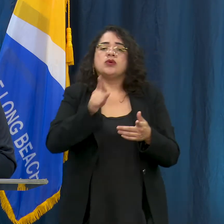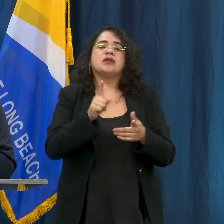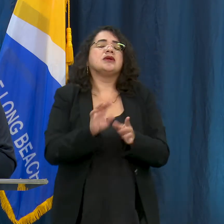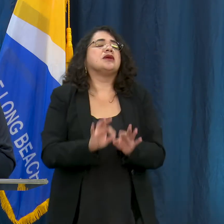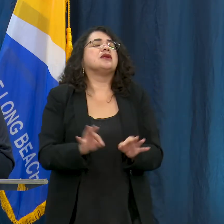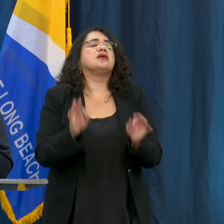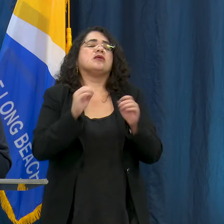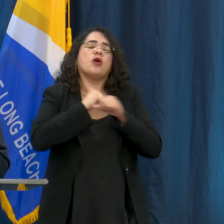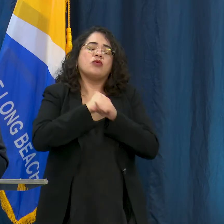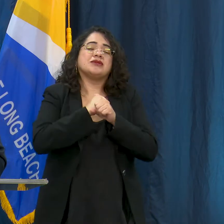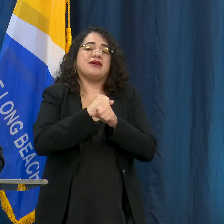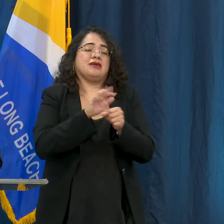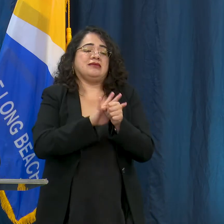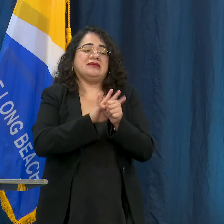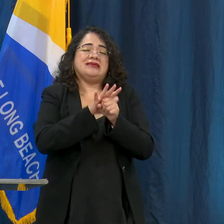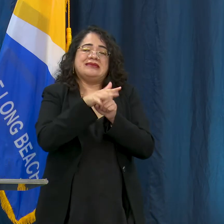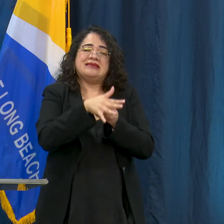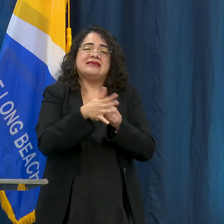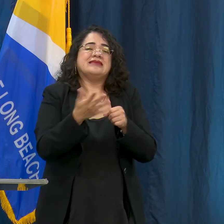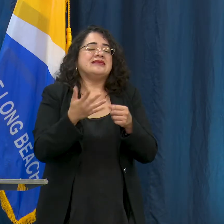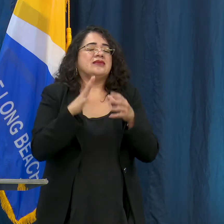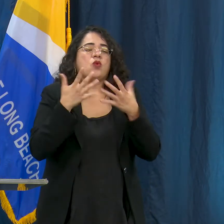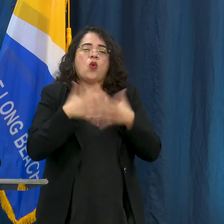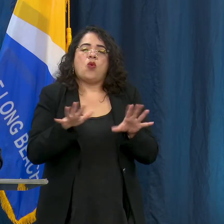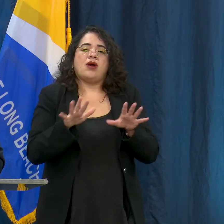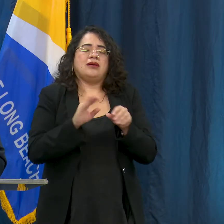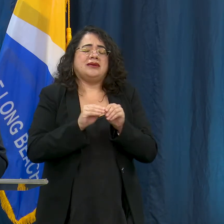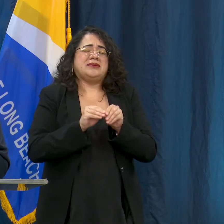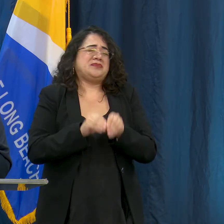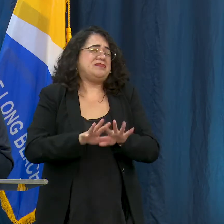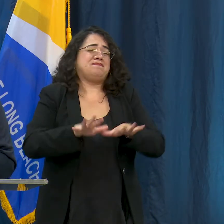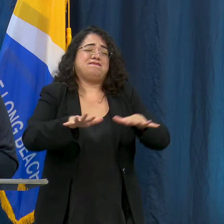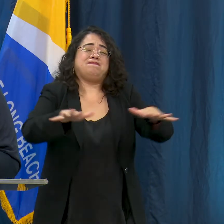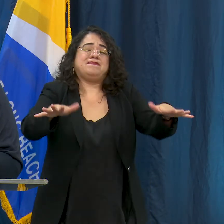para rest a bronze in negocios y el consejo de la ciudad en la abyssal